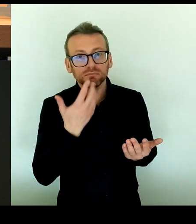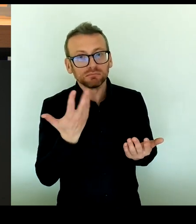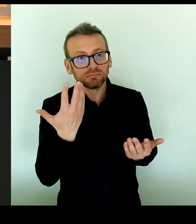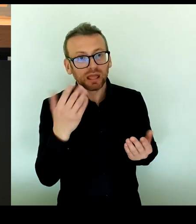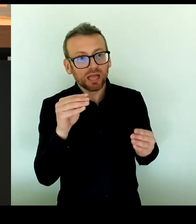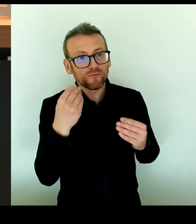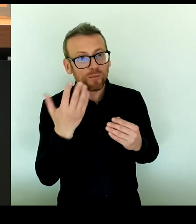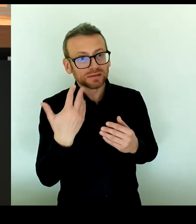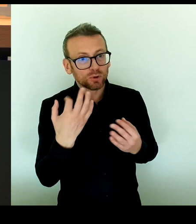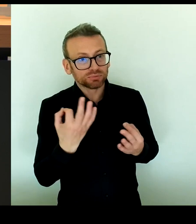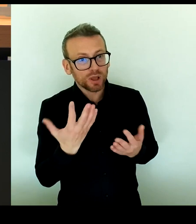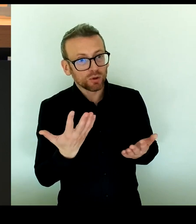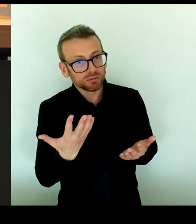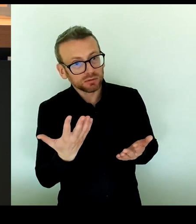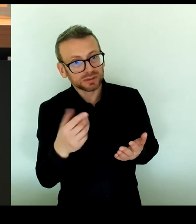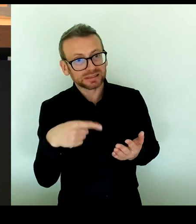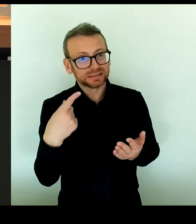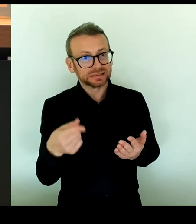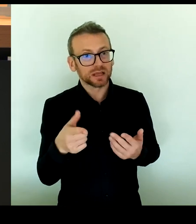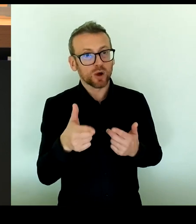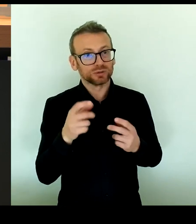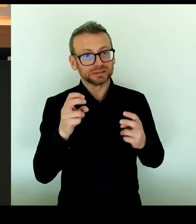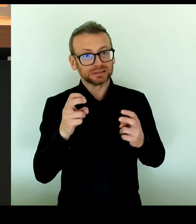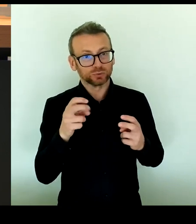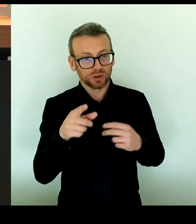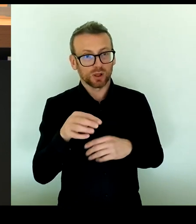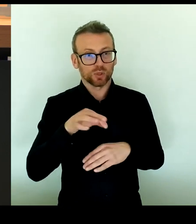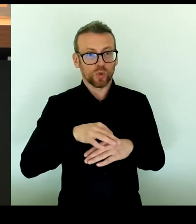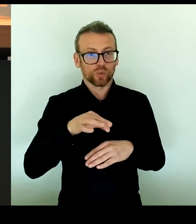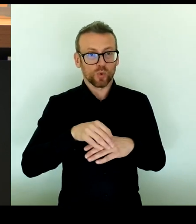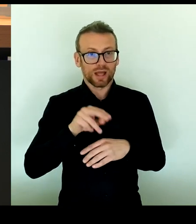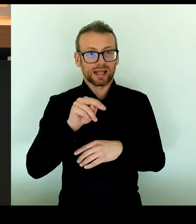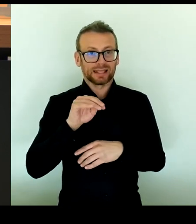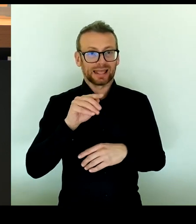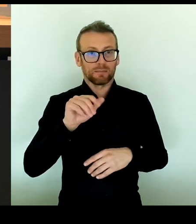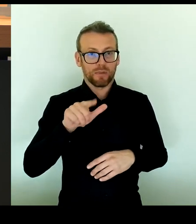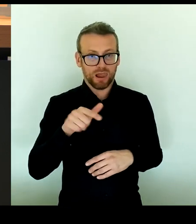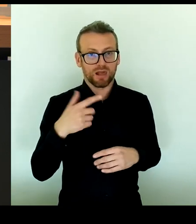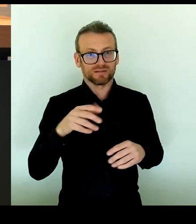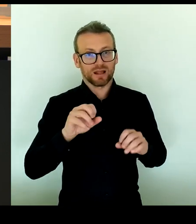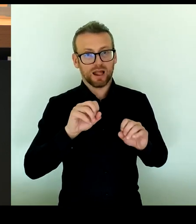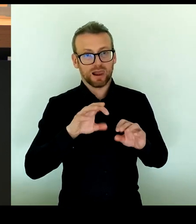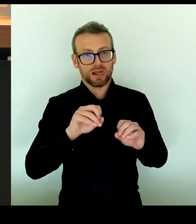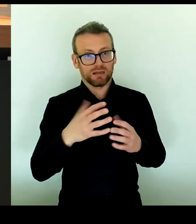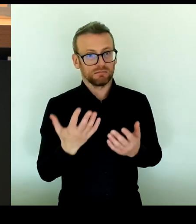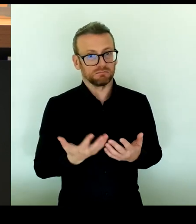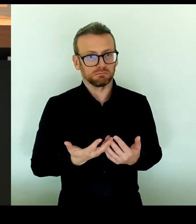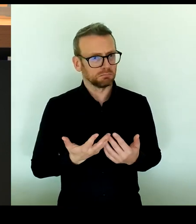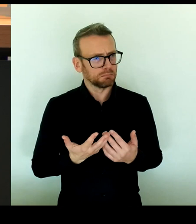Schön, wenn Sie das glauben, aber ich habe auch von Ihnen im Haushalt keine entsprechenden Anträge dafür bekommen.